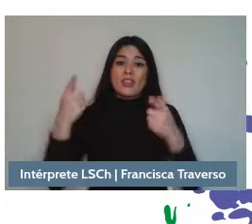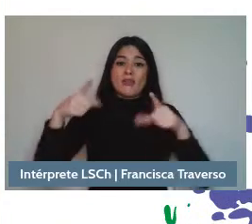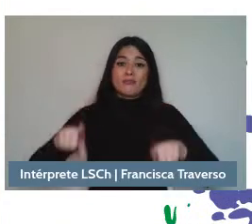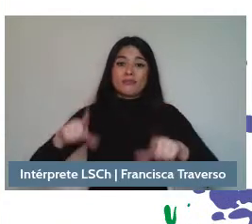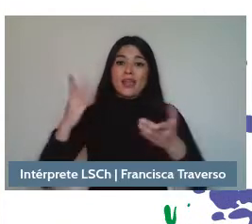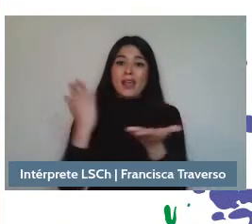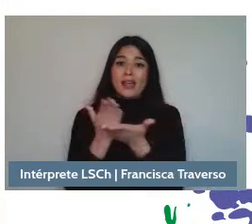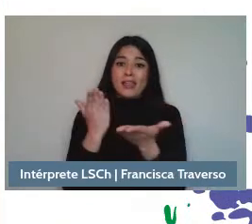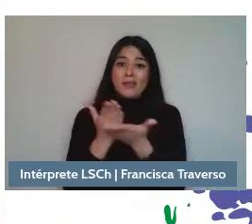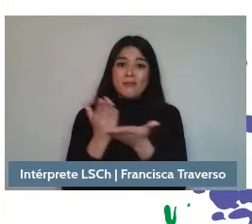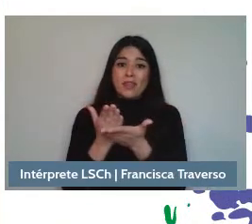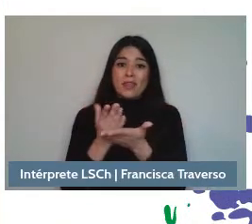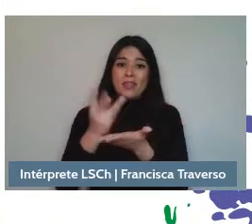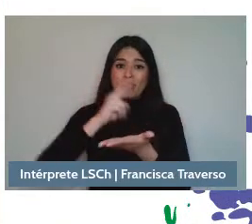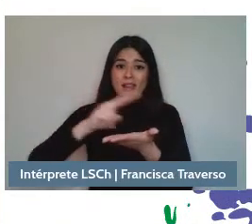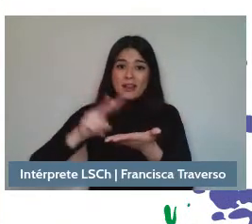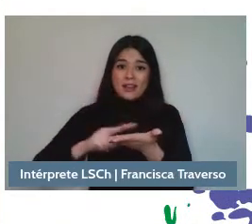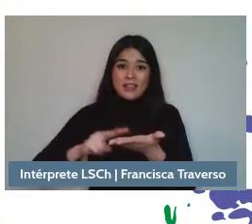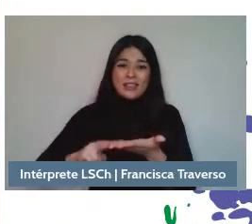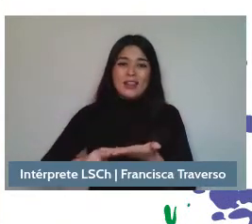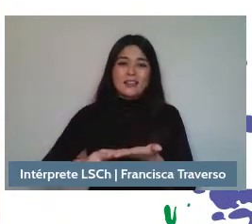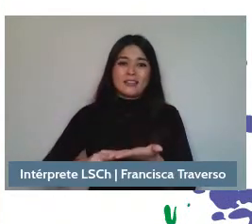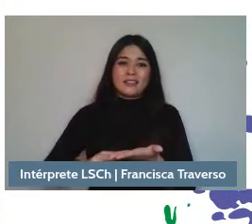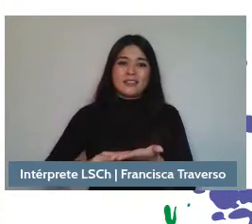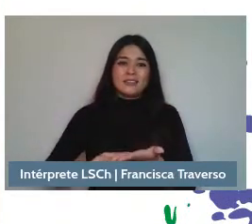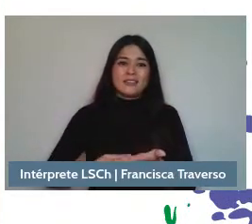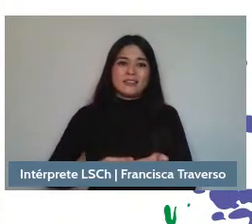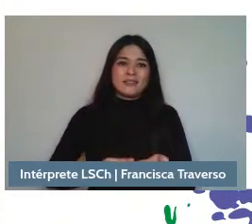La muy admirada María José Navia.